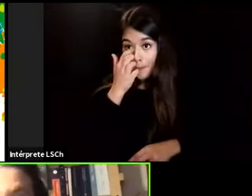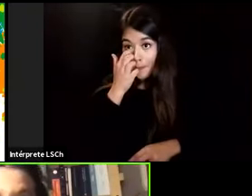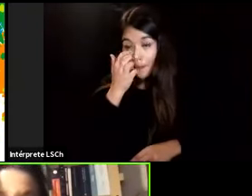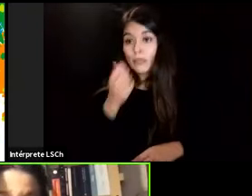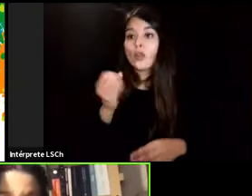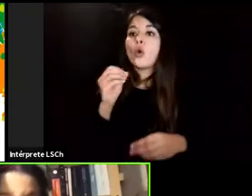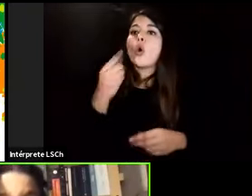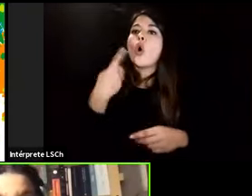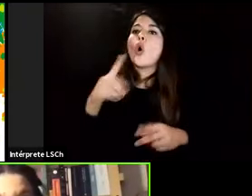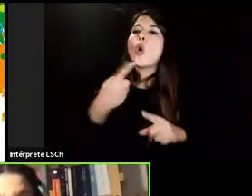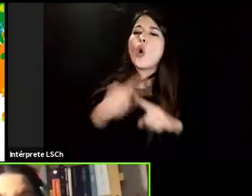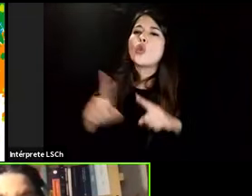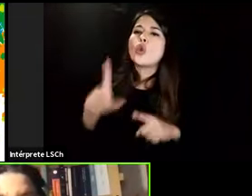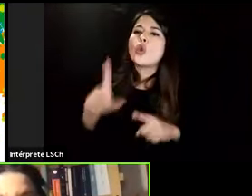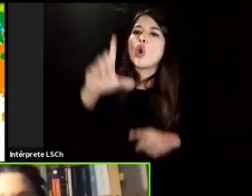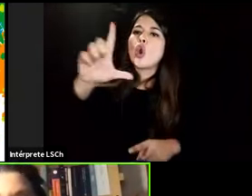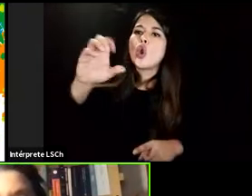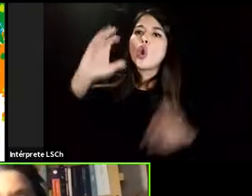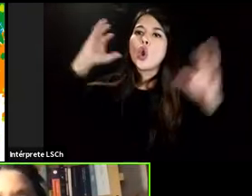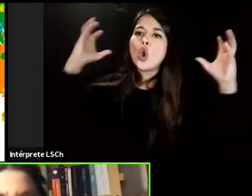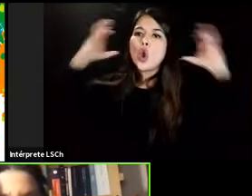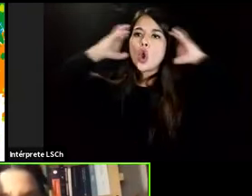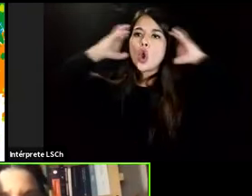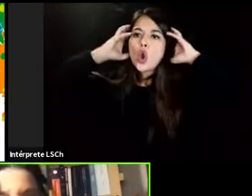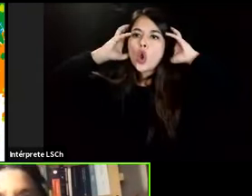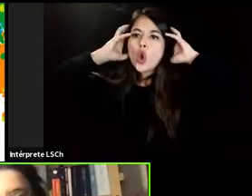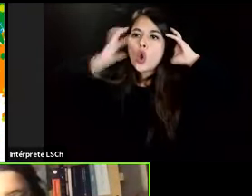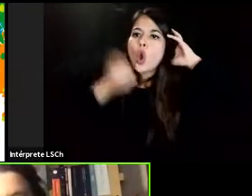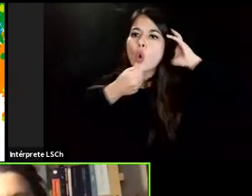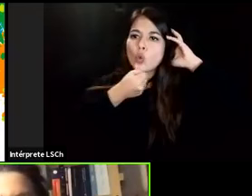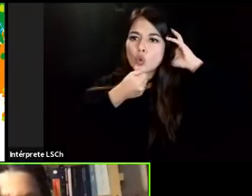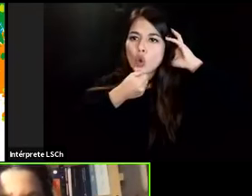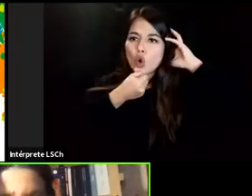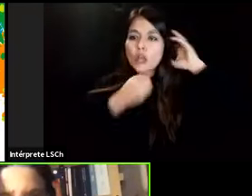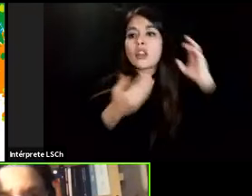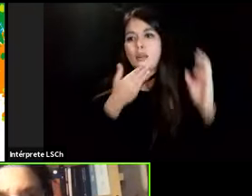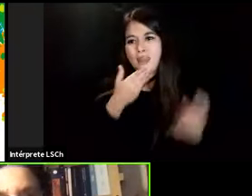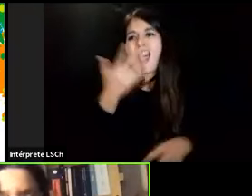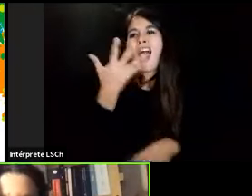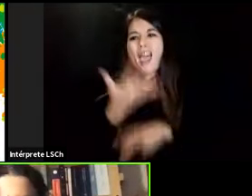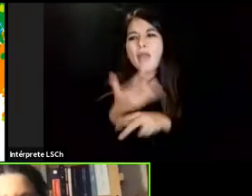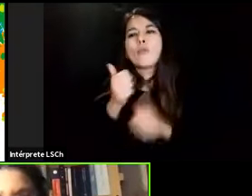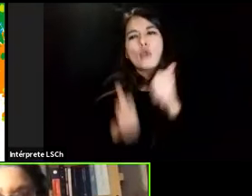entonces obviamente igual hay una profesionalización del tema nos llegar